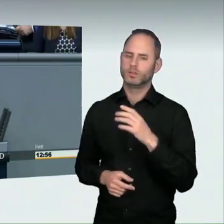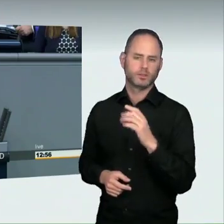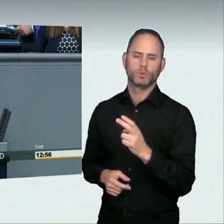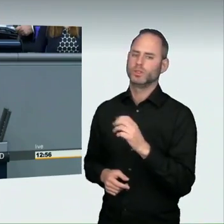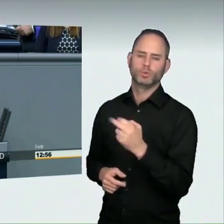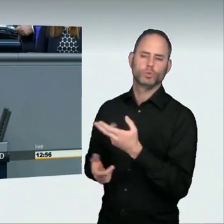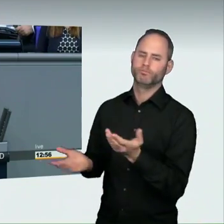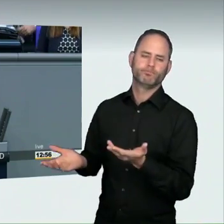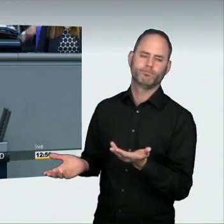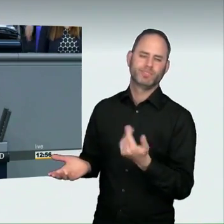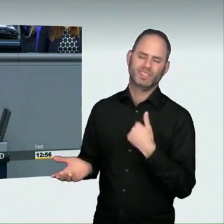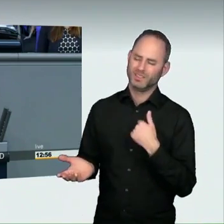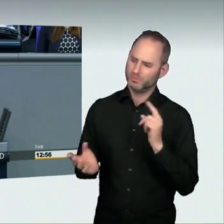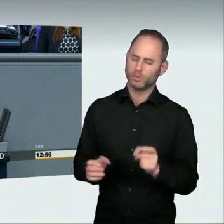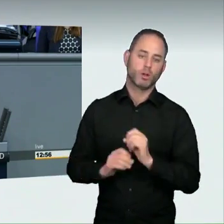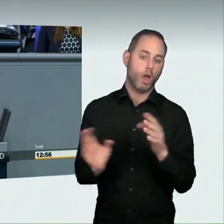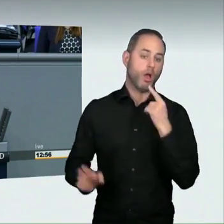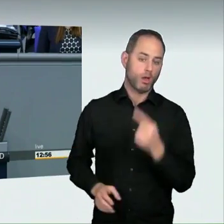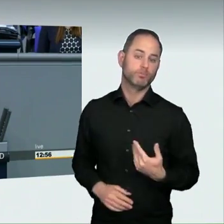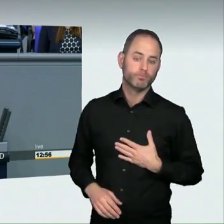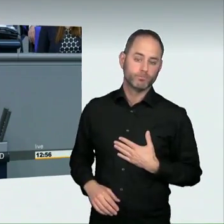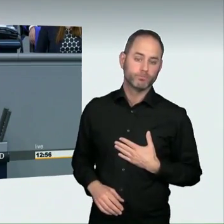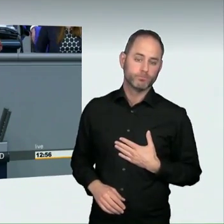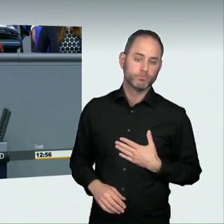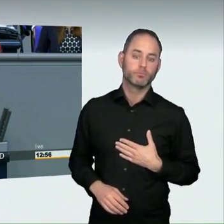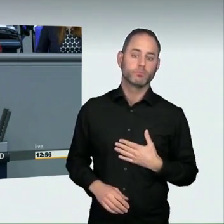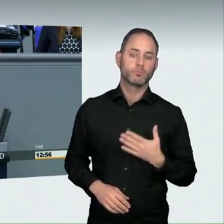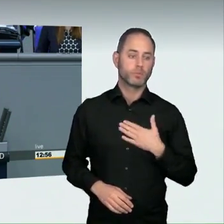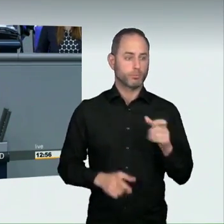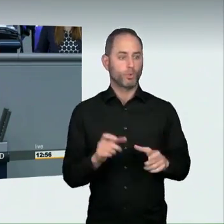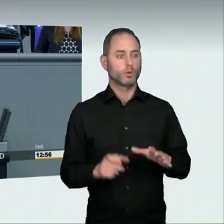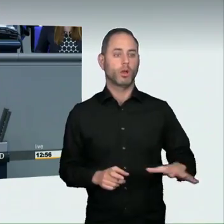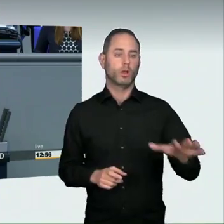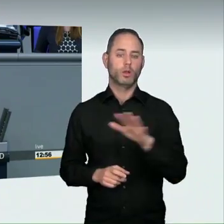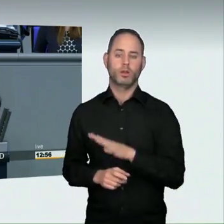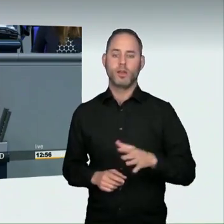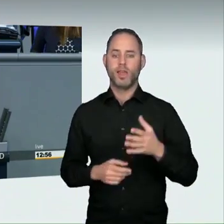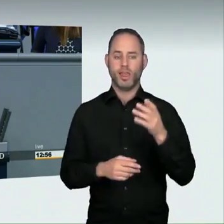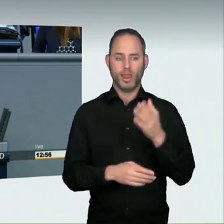Der freie Markt allein wird eben nicht für eine ausreichende Wohnraumversorgung sorgen können. Die Schaffung eines besseren Mietrechts